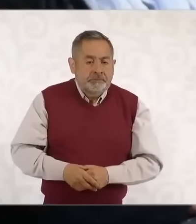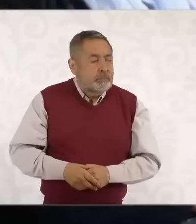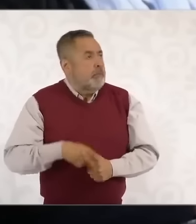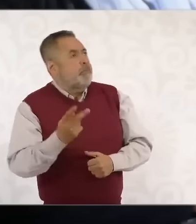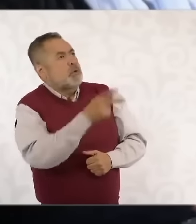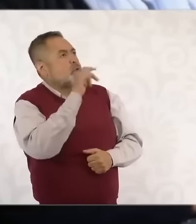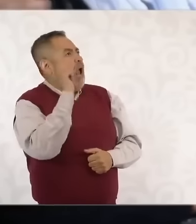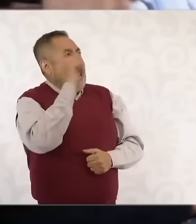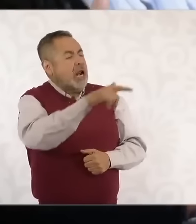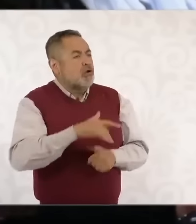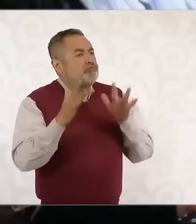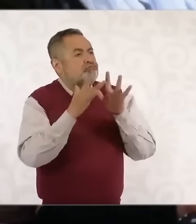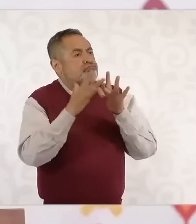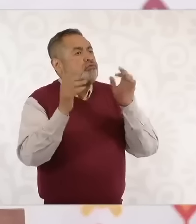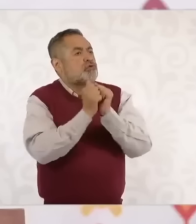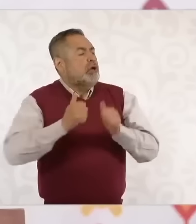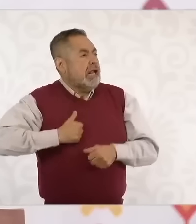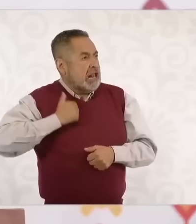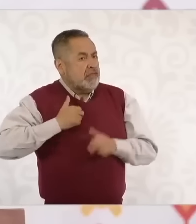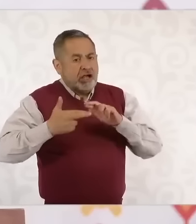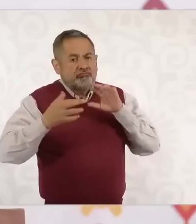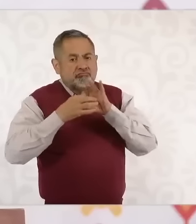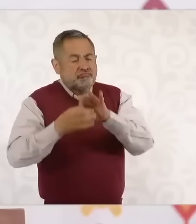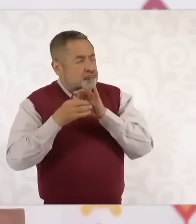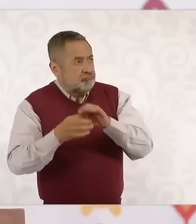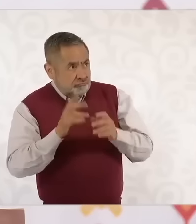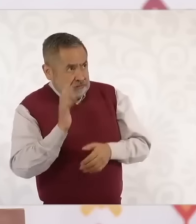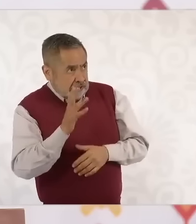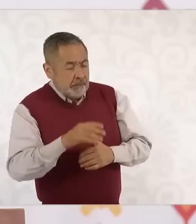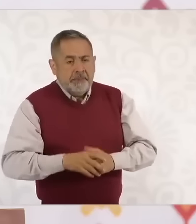para enfrentar la negociación. Ya también con con mis homólogos canadienses hemos estado trabajando